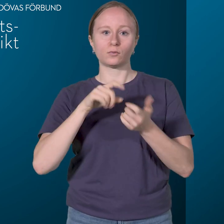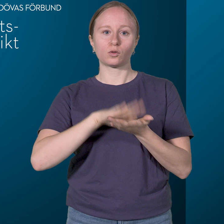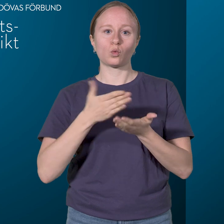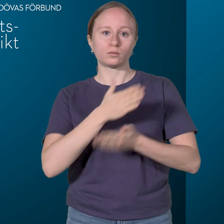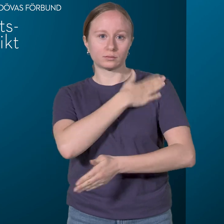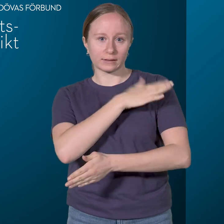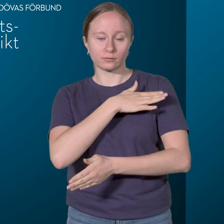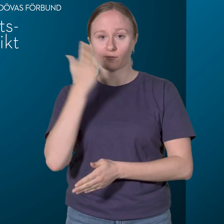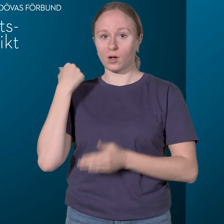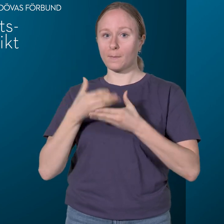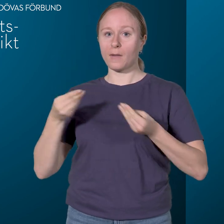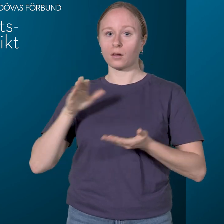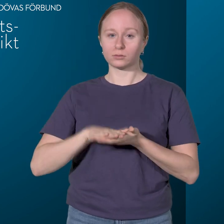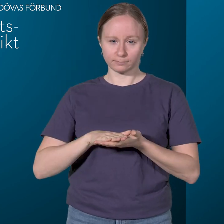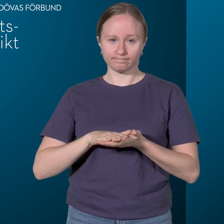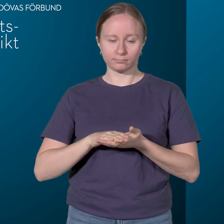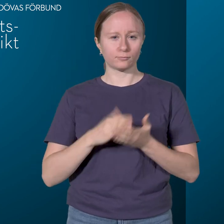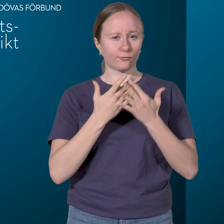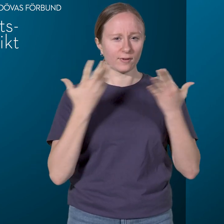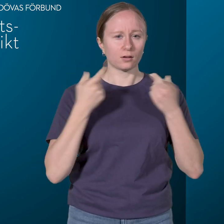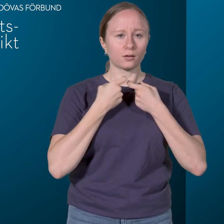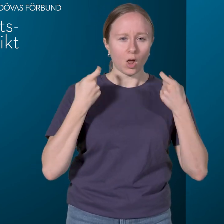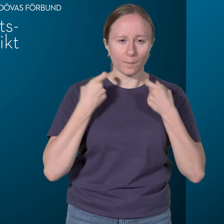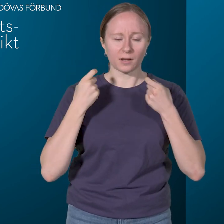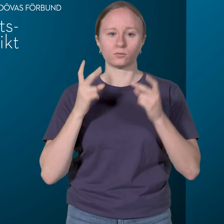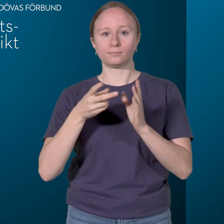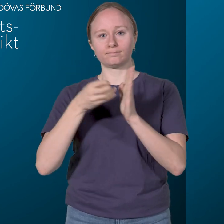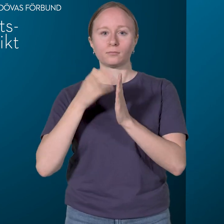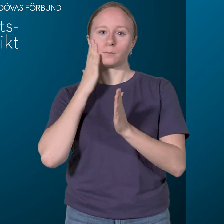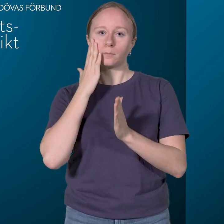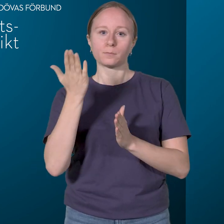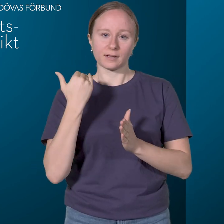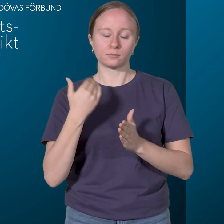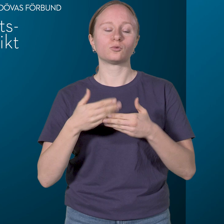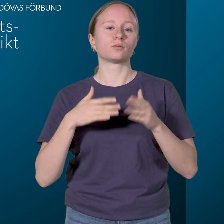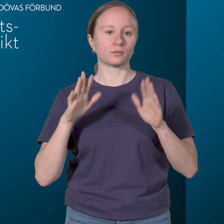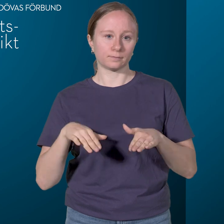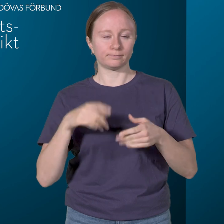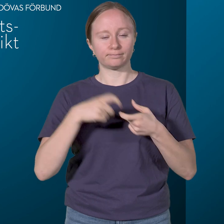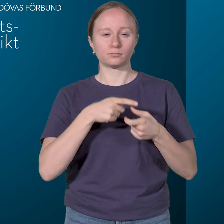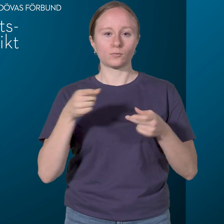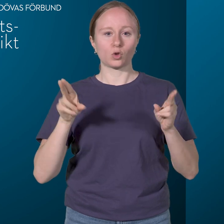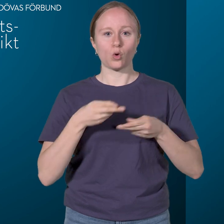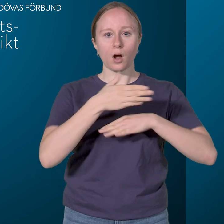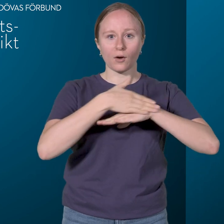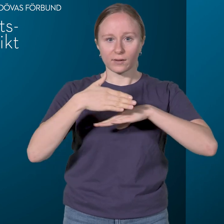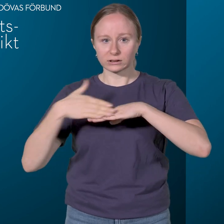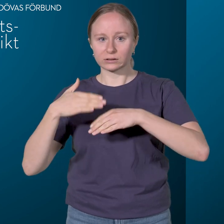för tolktjänsterna i mars. Flera klagomål och utredningsbegäran har gjorts om de nya avgränsningarna -